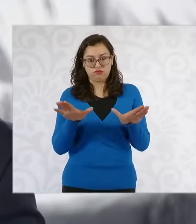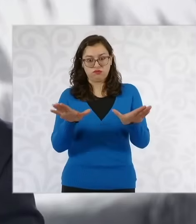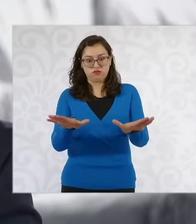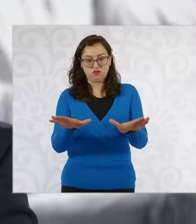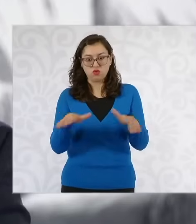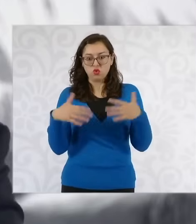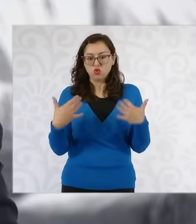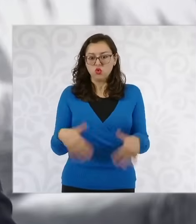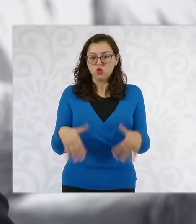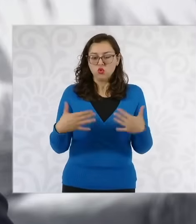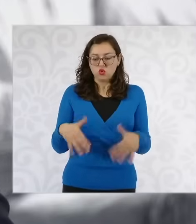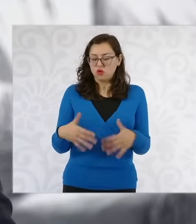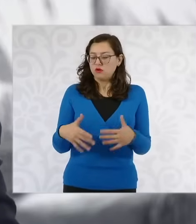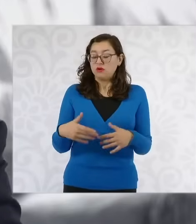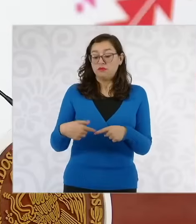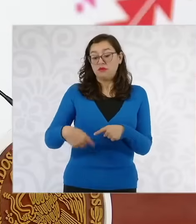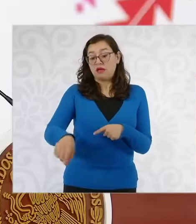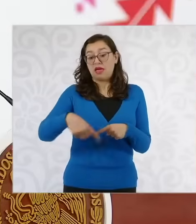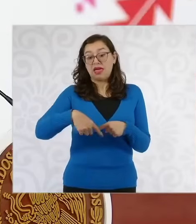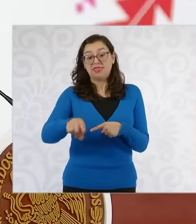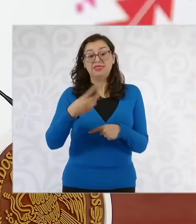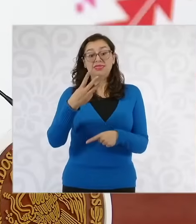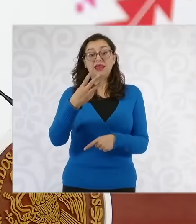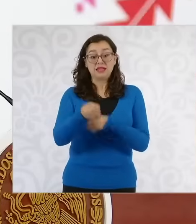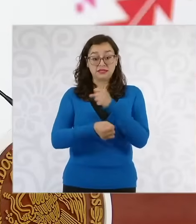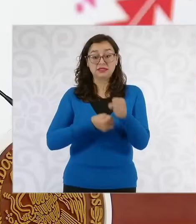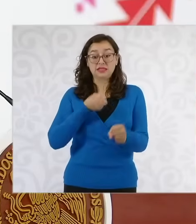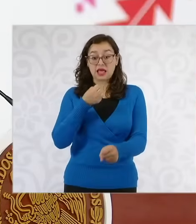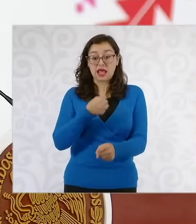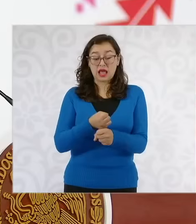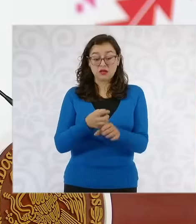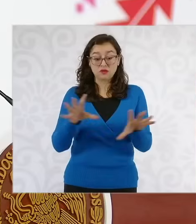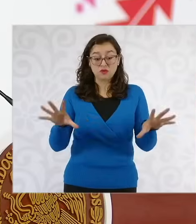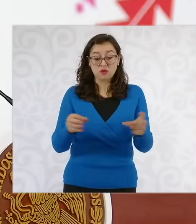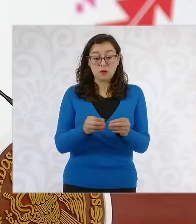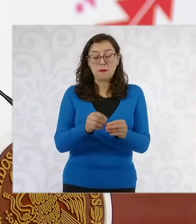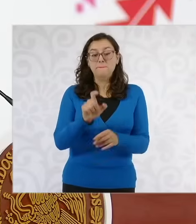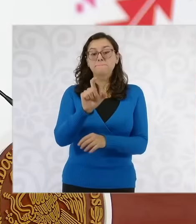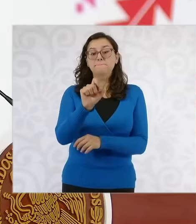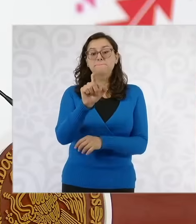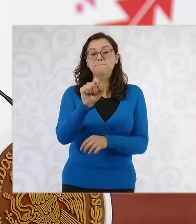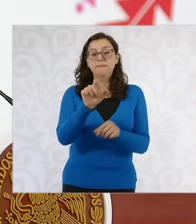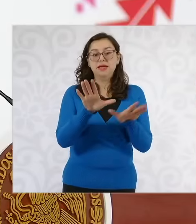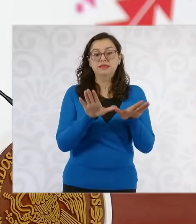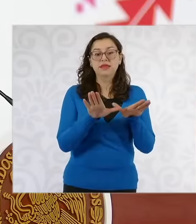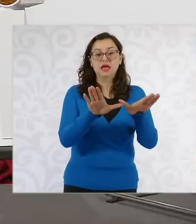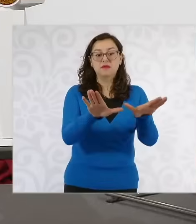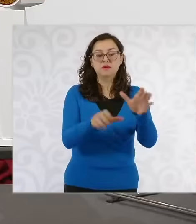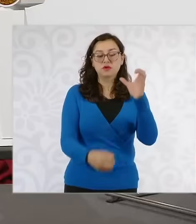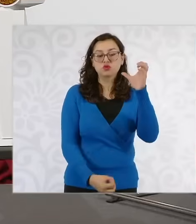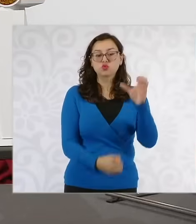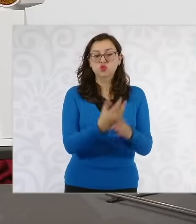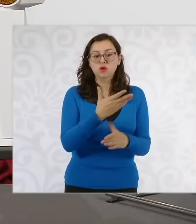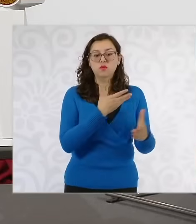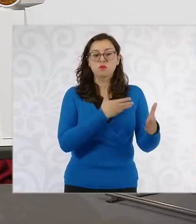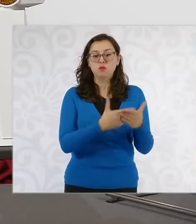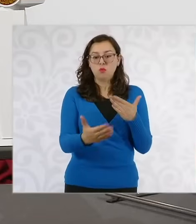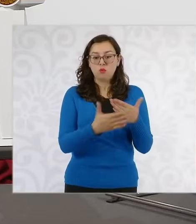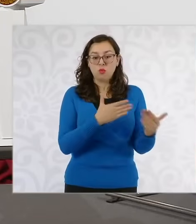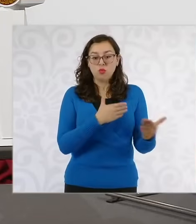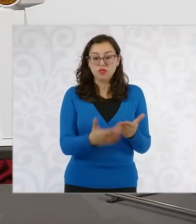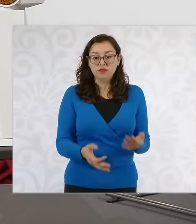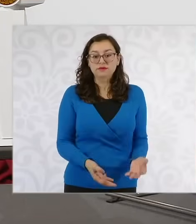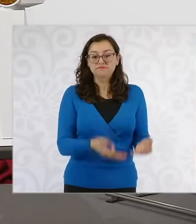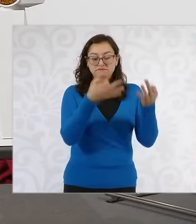en el transcurso de 3 años conformarán una flota de 20 aviones nuevas modernas eficientes seguras